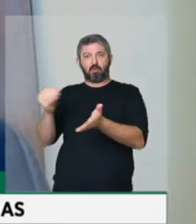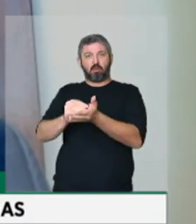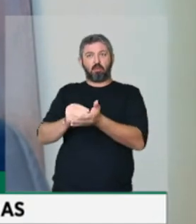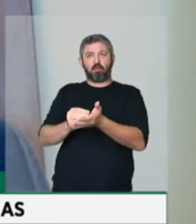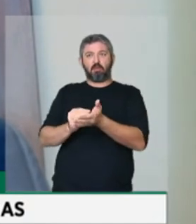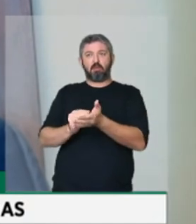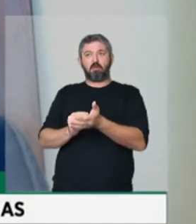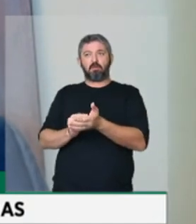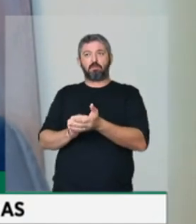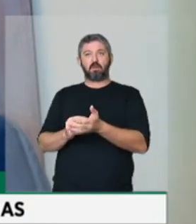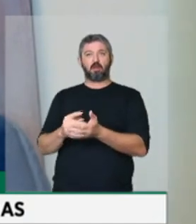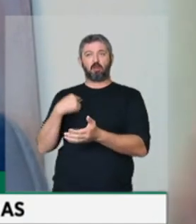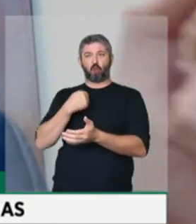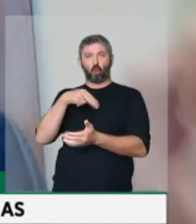COLOQUE AQUI O NOVO JUNTO COM OPOSIÇÃO CONTRÁRIO AO PLV,